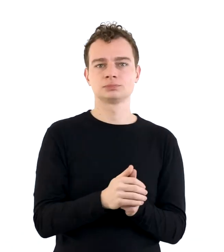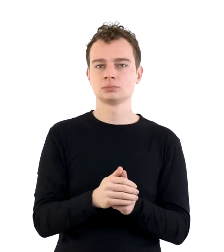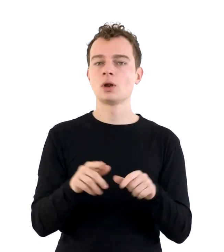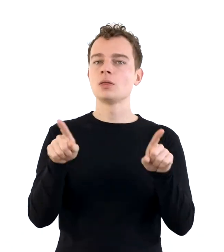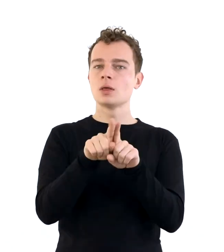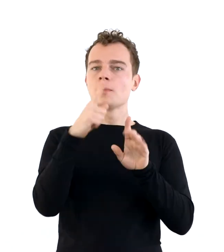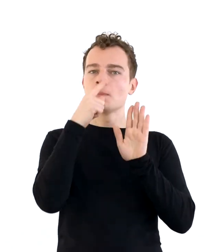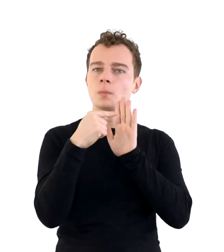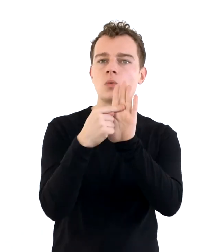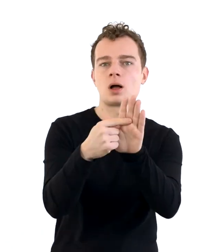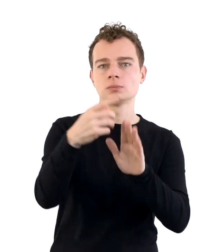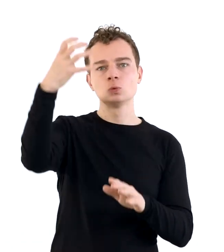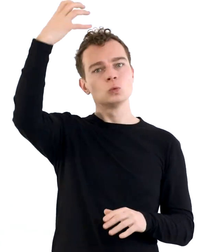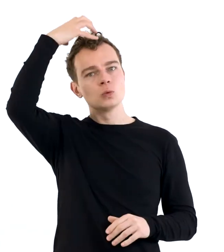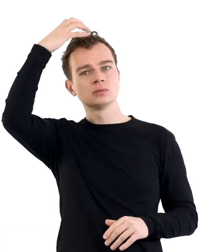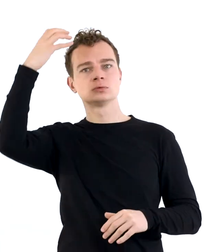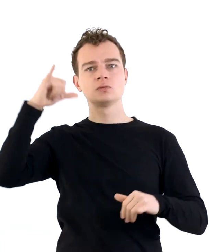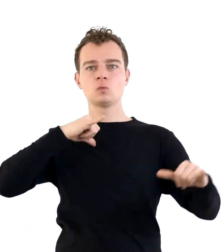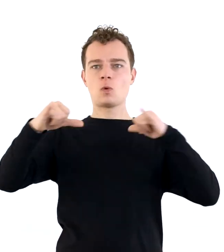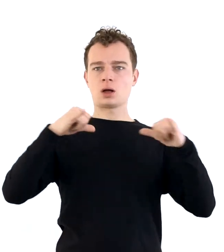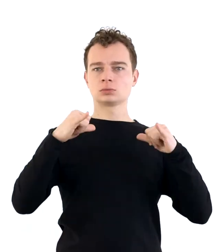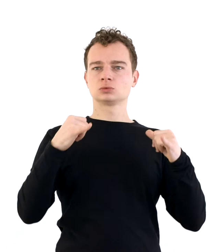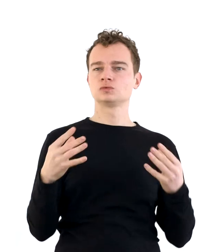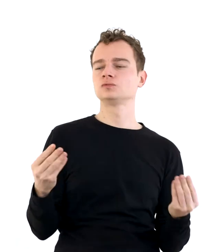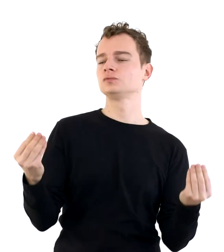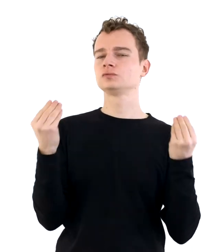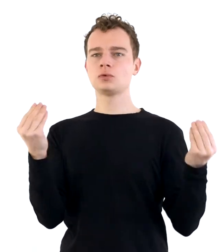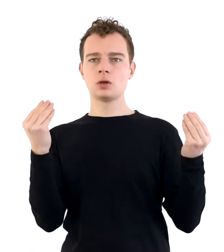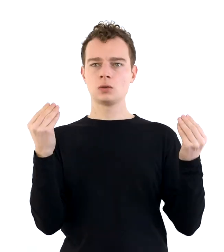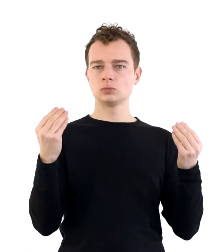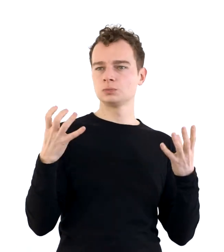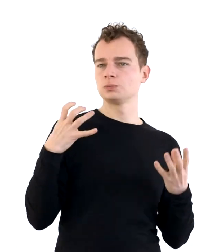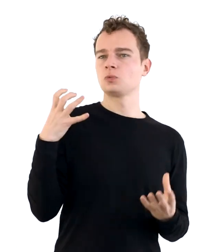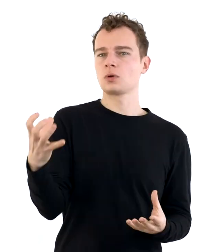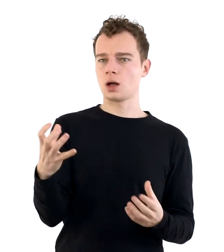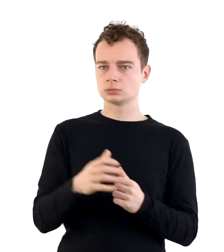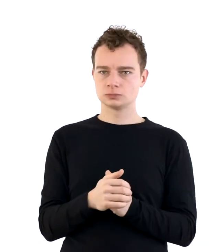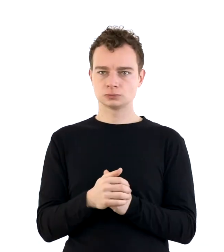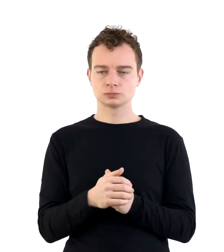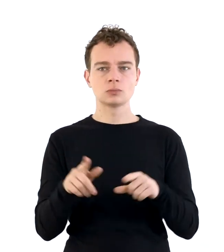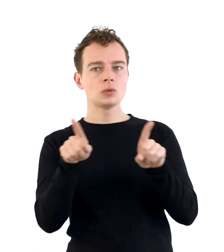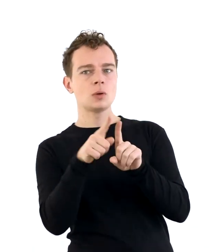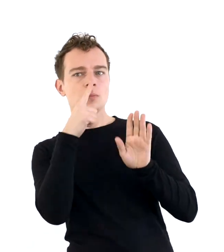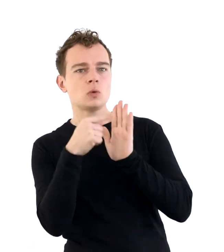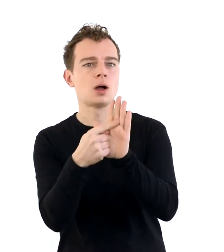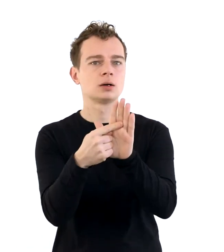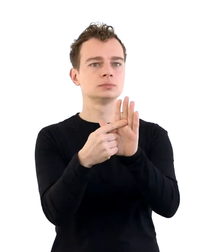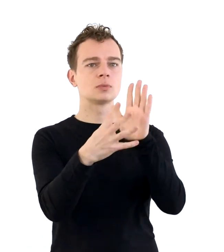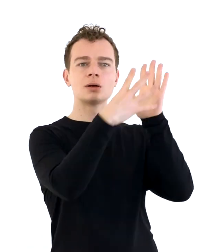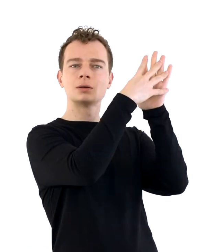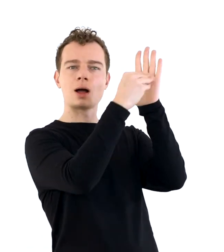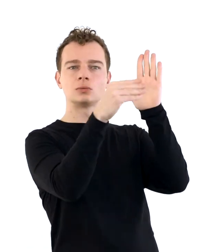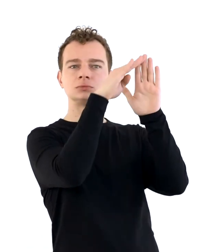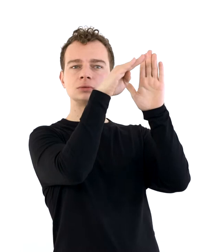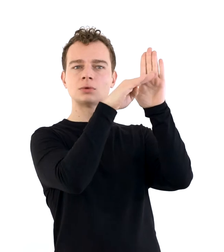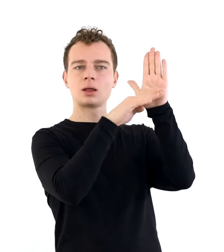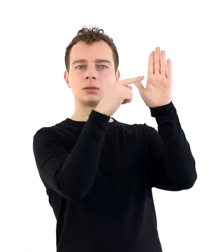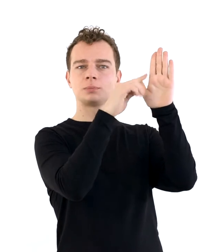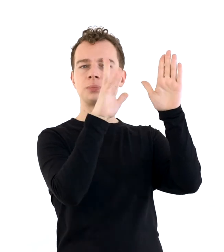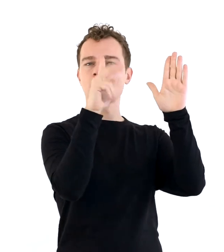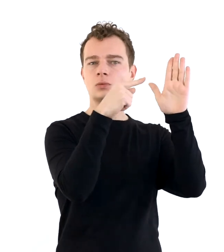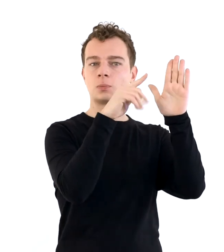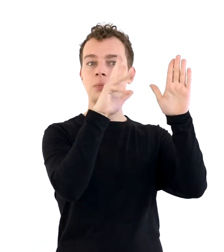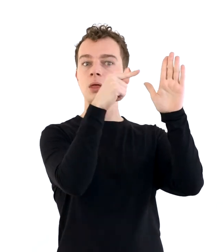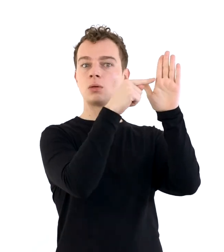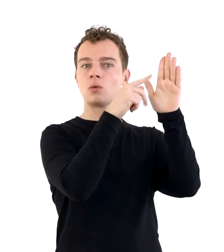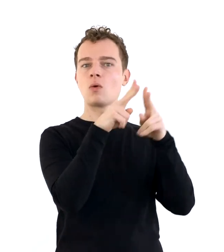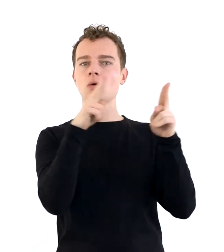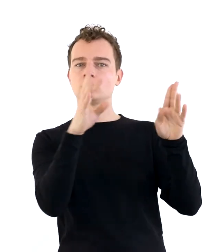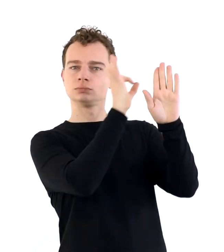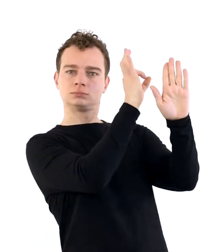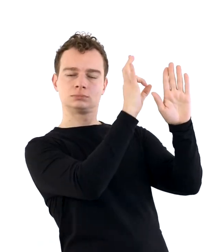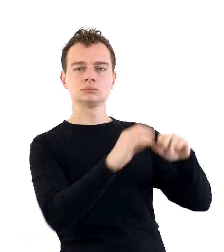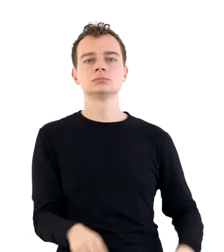a ponadto pokazuje splendor władzy królewskiej oraz kanon ówczesnego piękna.